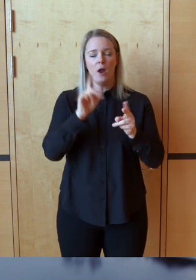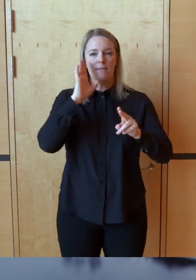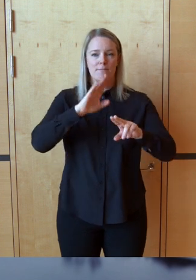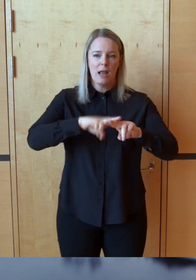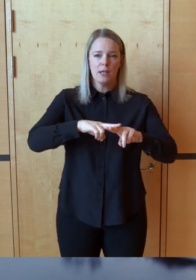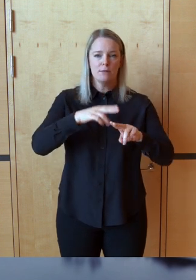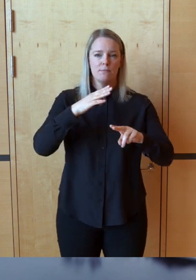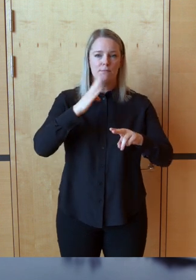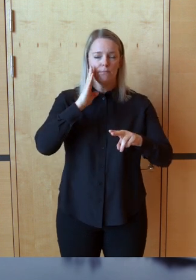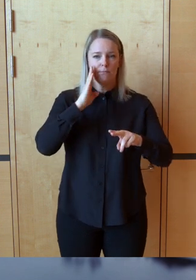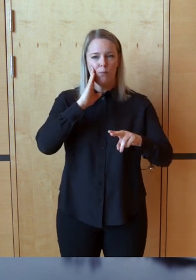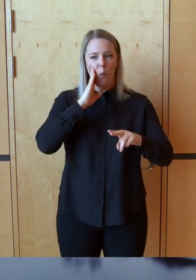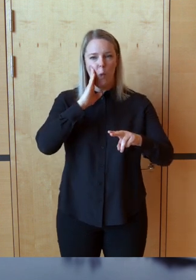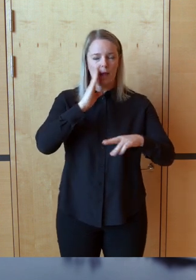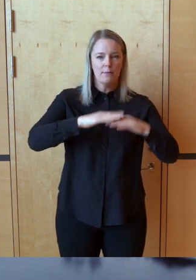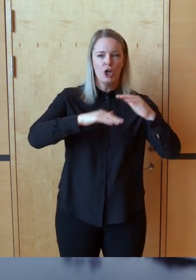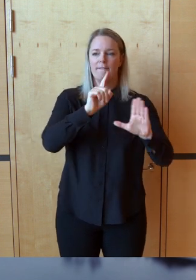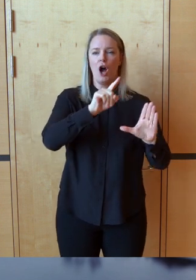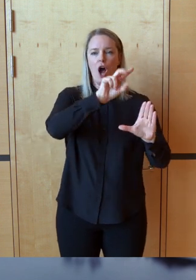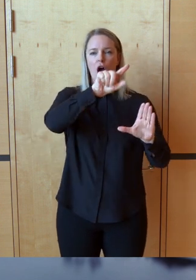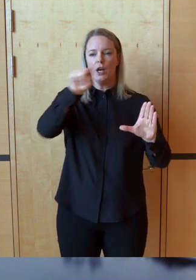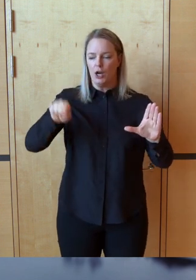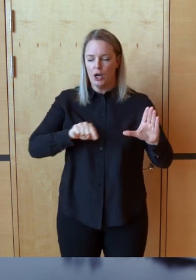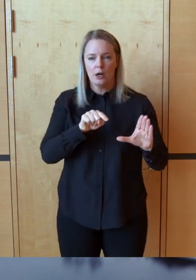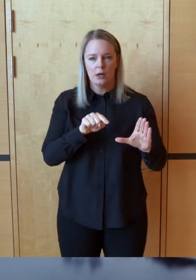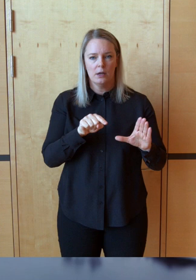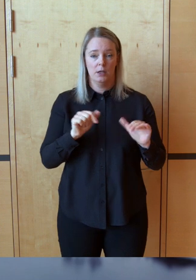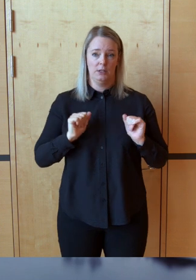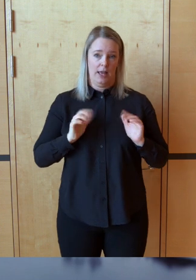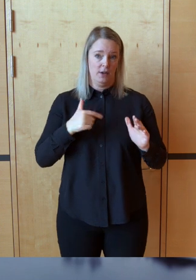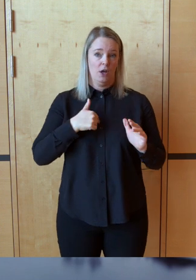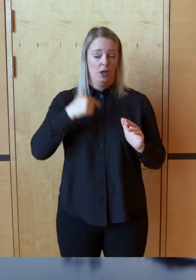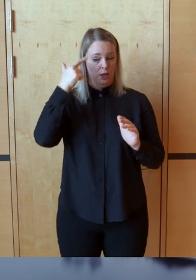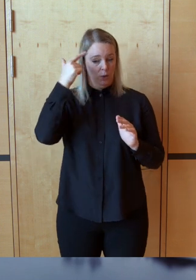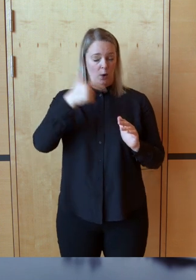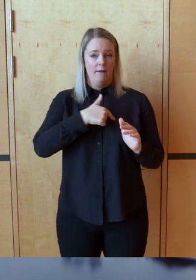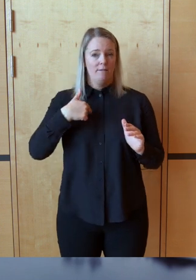Boende på området Och det är klart Jag tror att vi måste konstatera